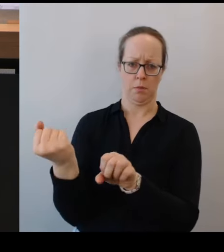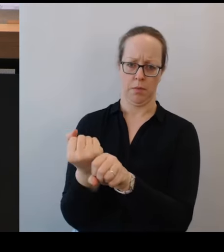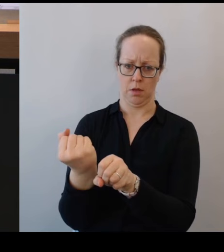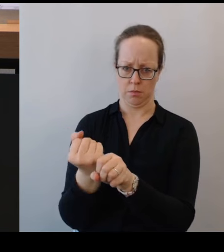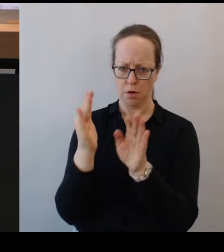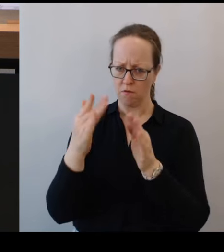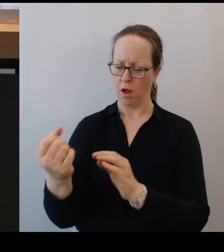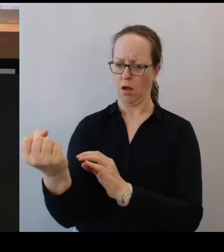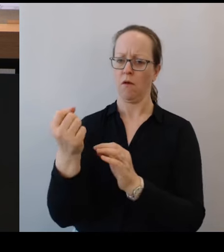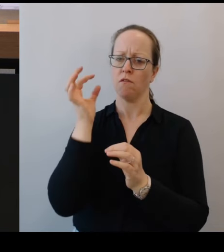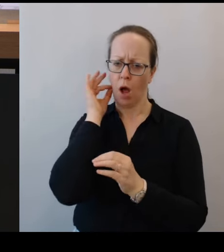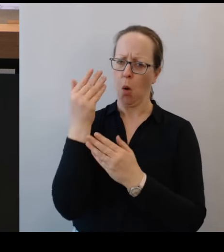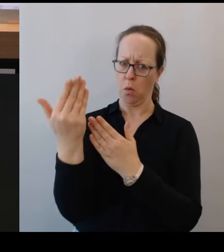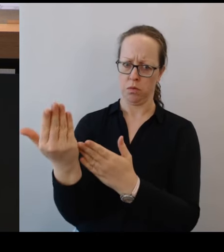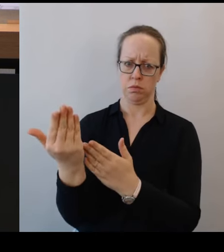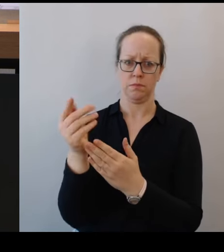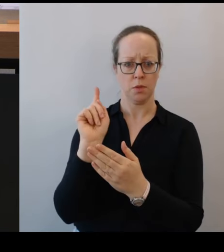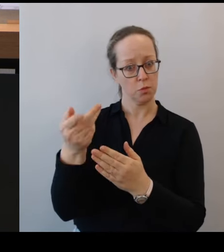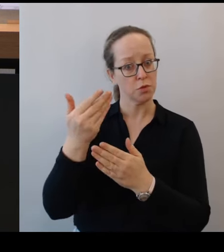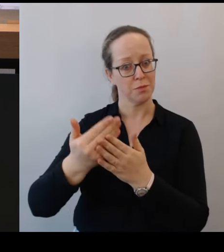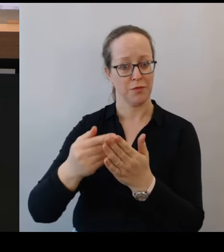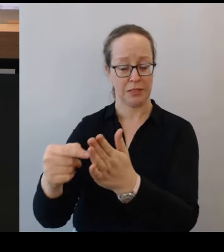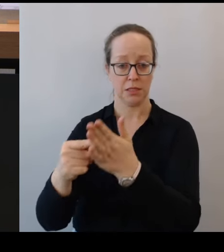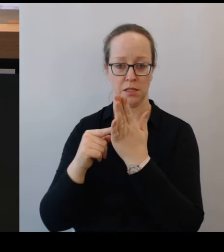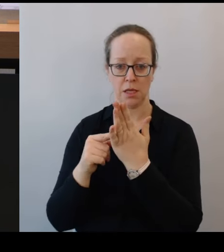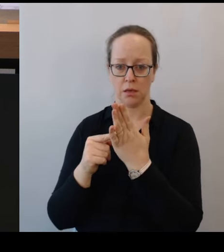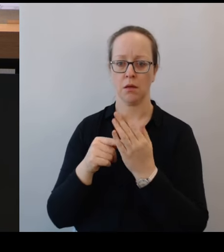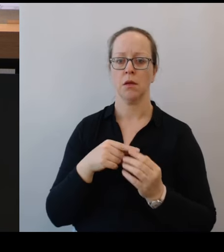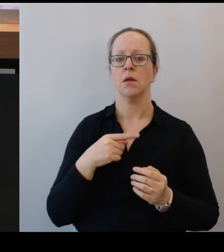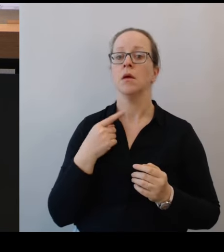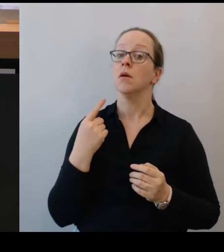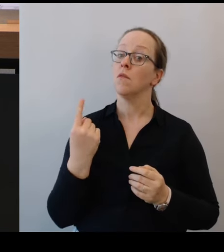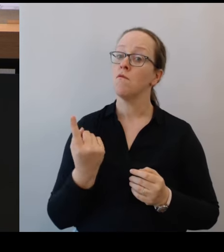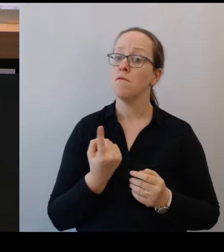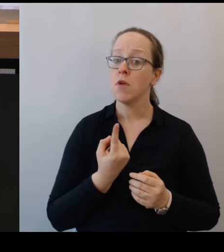braucht eine bessere Bildungspolitik und deswegen braucht Berlin auch eine